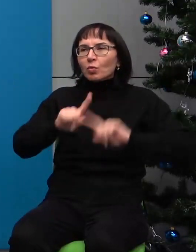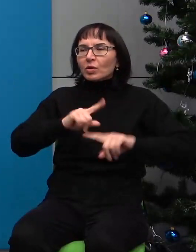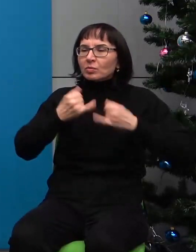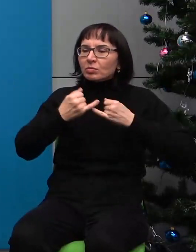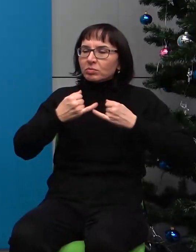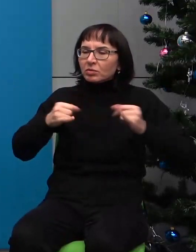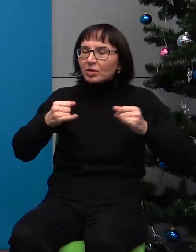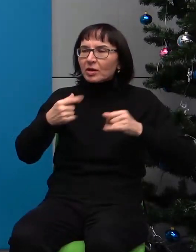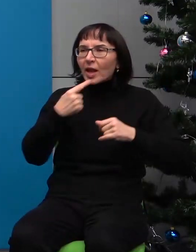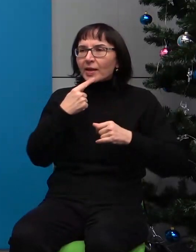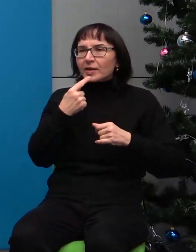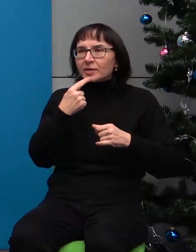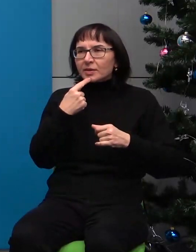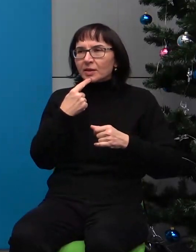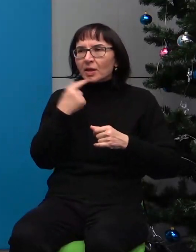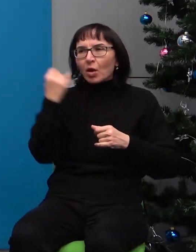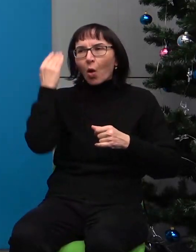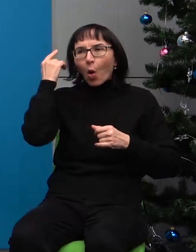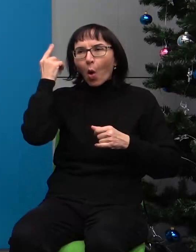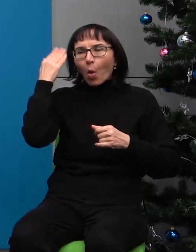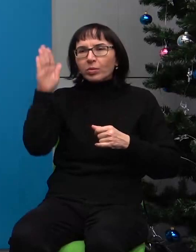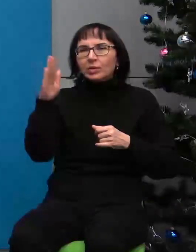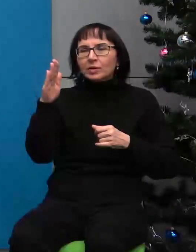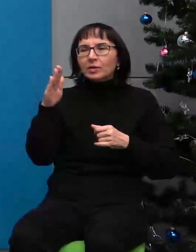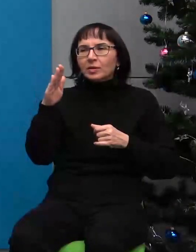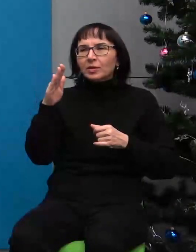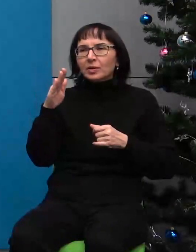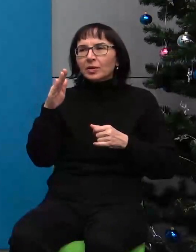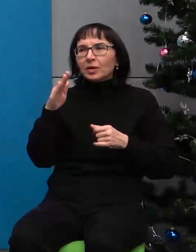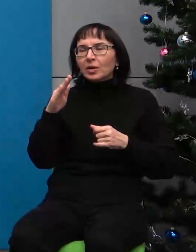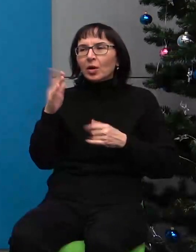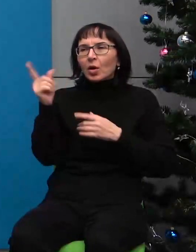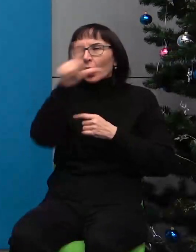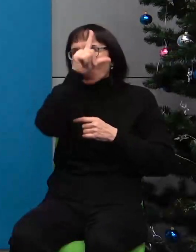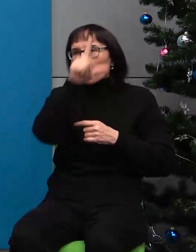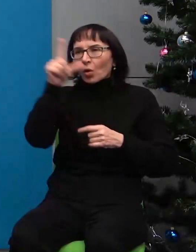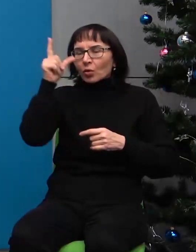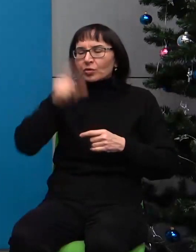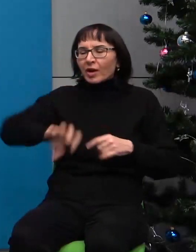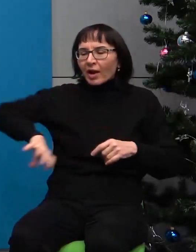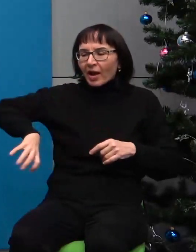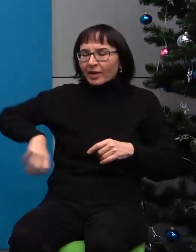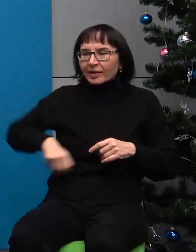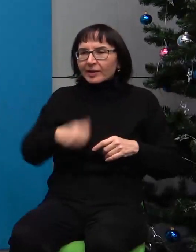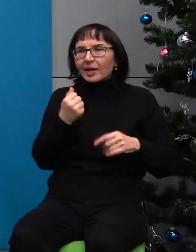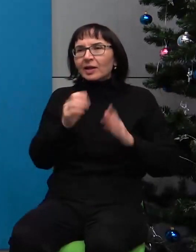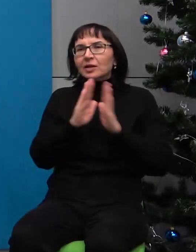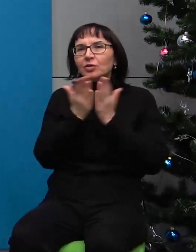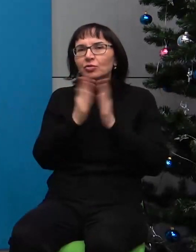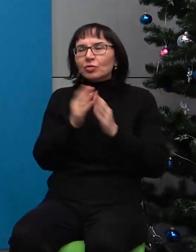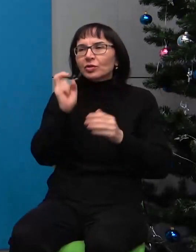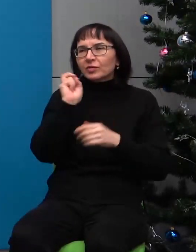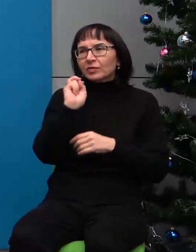Miał wyższy nakład niż trylogia Sienkiewicza. Ludzie kradli tę książkę z tramwaju innym ludziom.